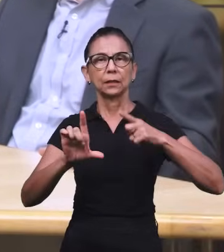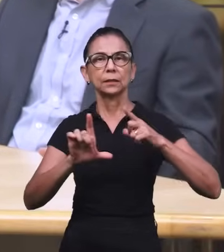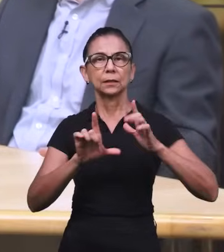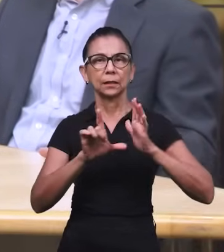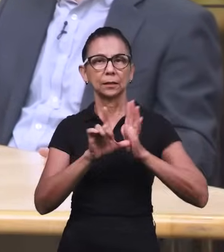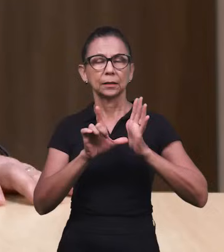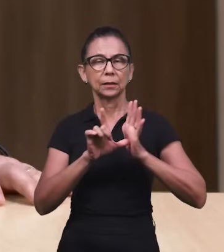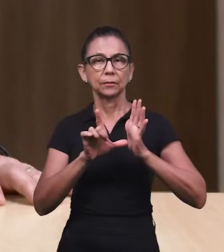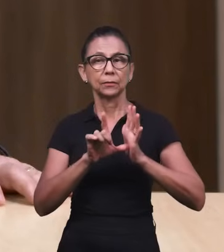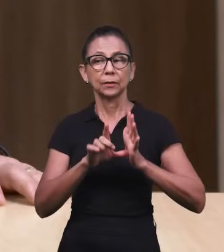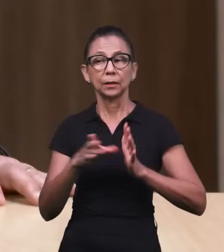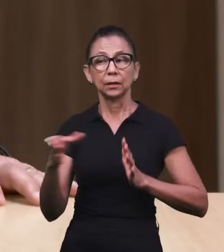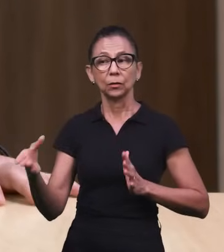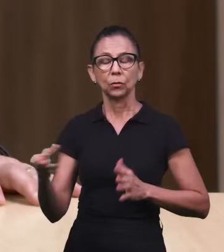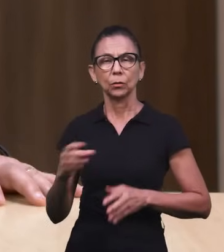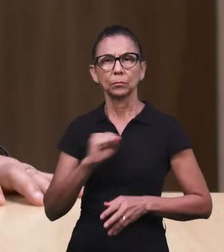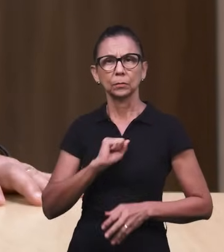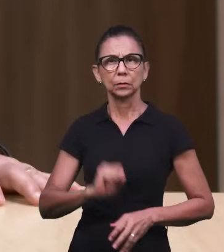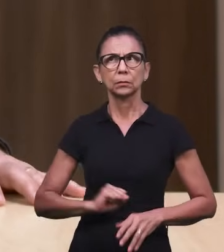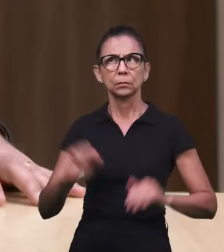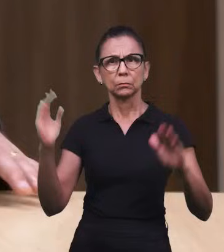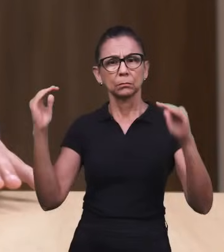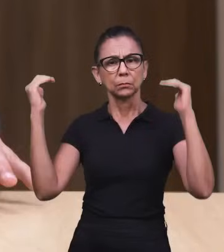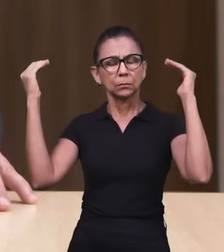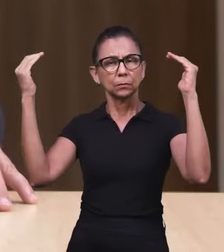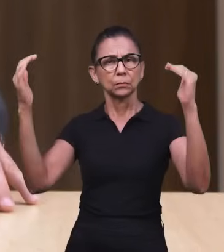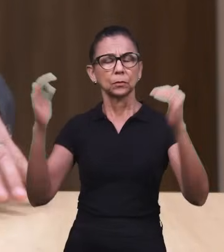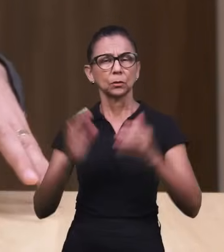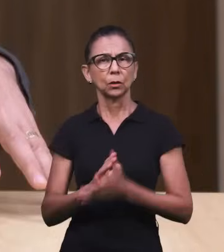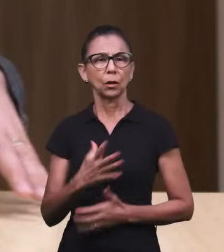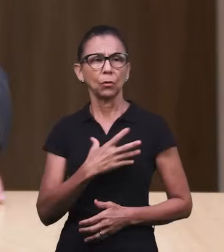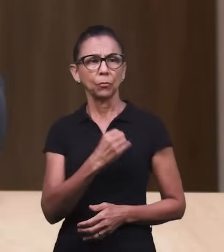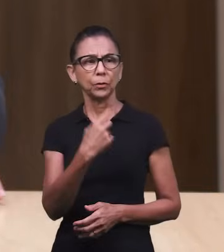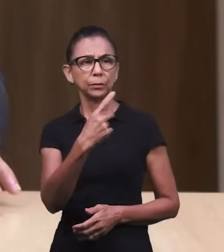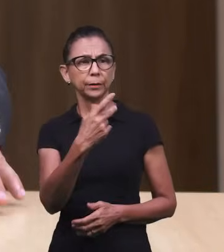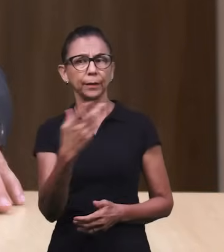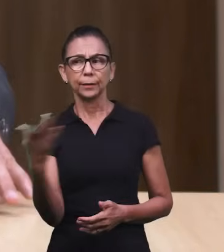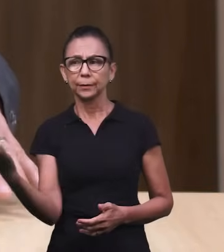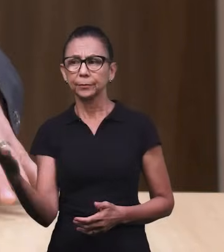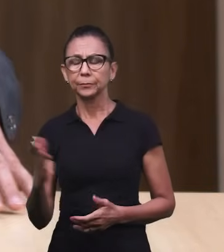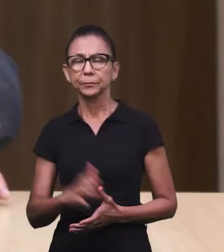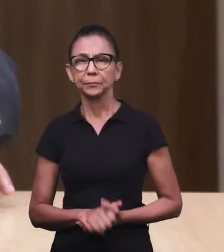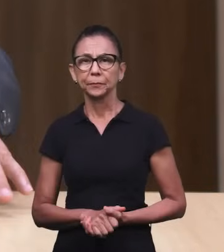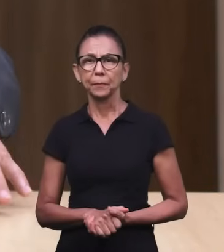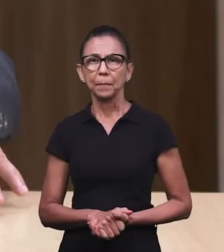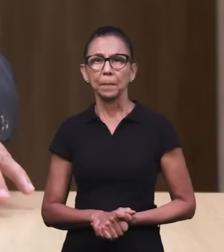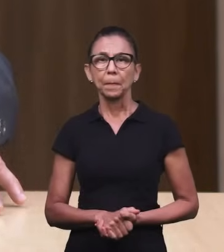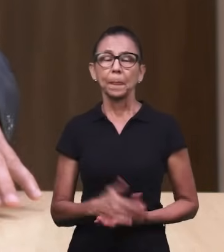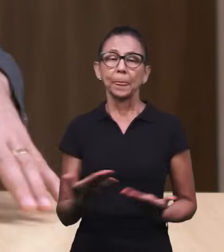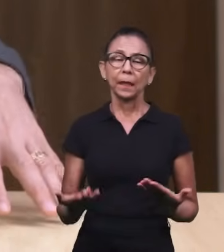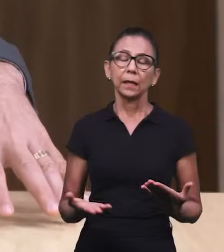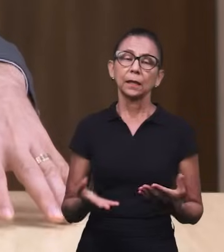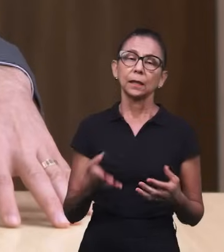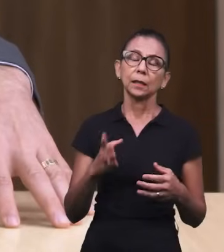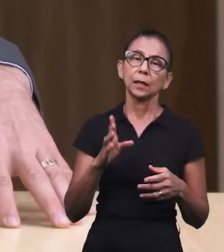família como é que ficaram os filhos dele nós vios Ana né euc também Levitas como é que ficou o filho